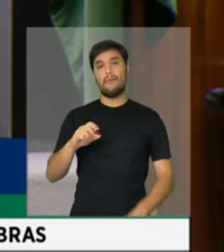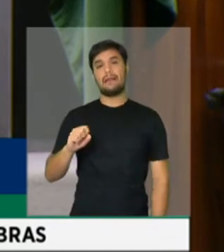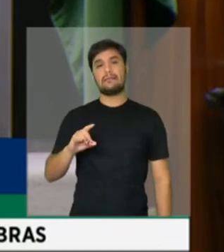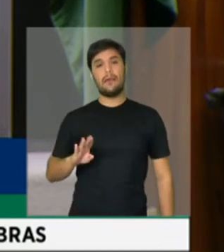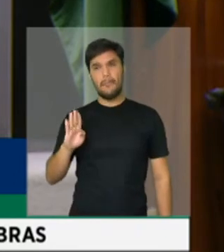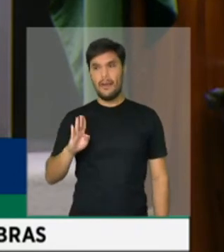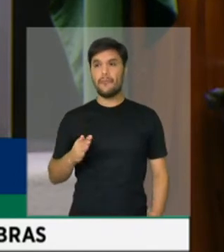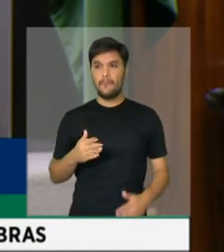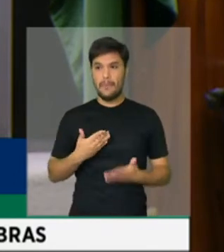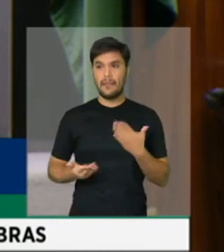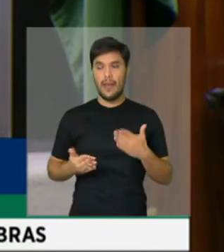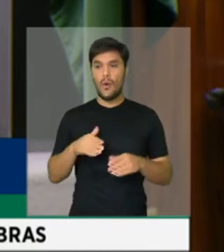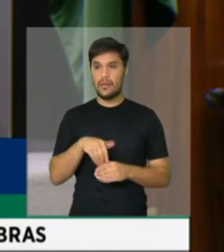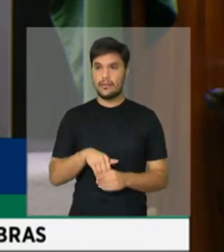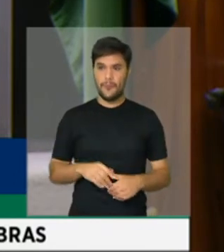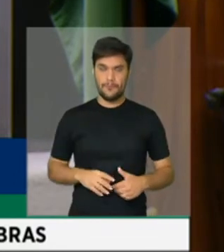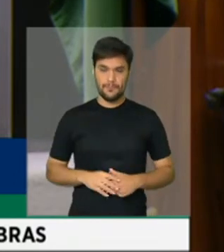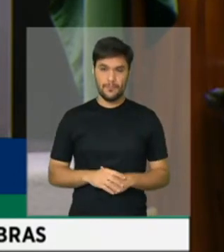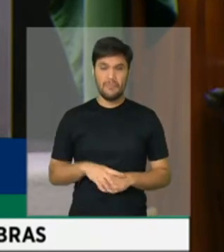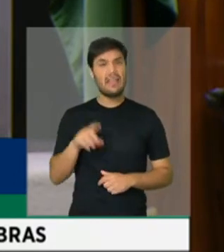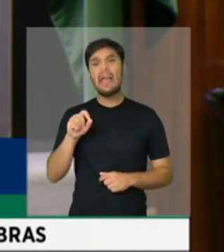ACIONÁRIO. E DISSERAM QUE ABRINDO O CAPITAL IAM RESOLVER O PROBLEMA DA EMPRESA, E 2001